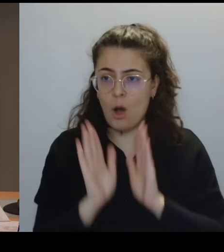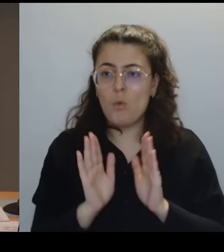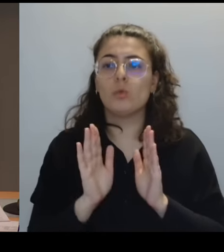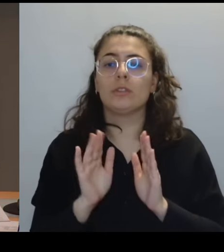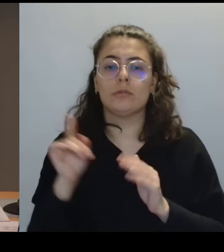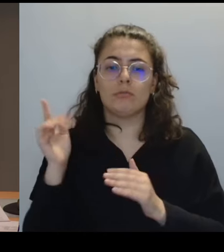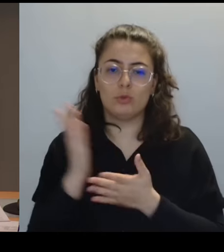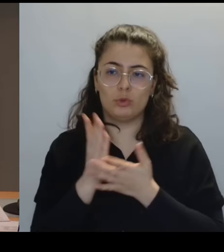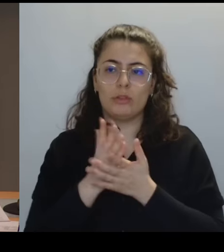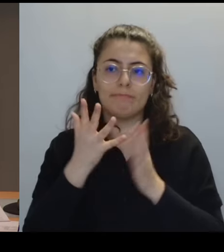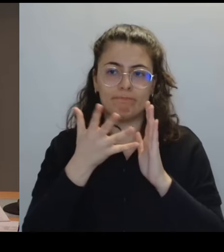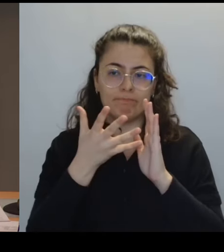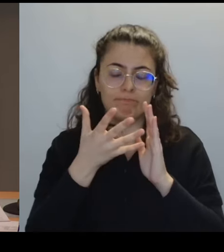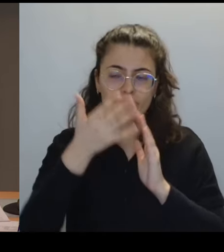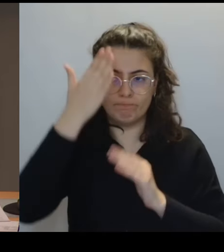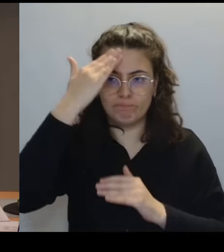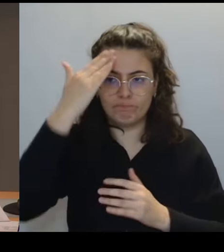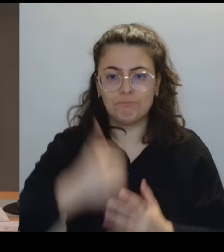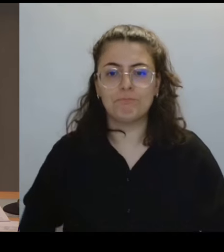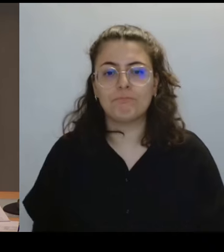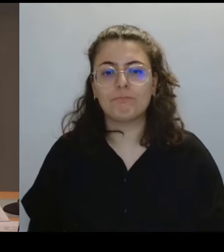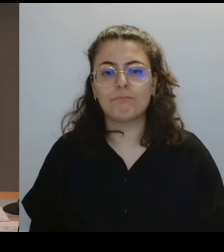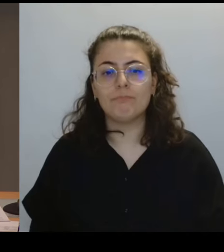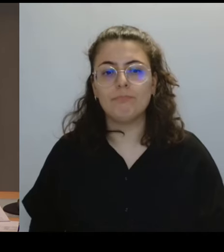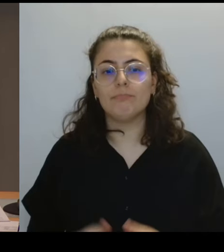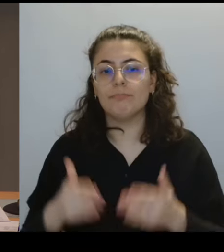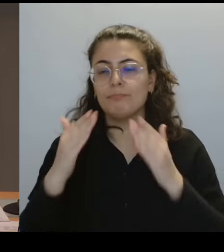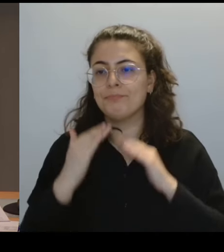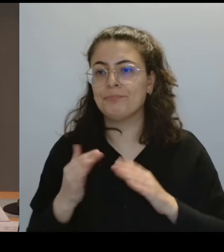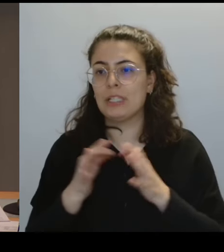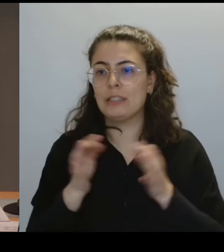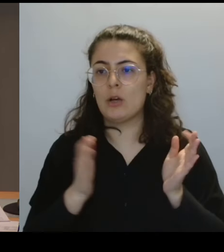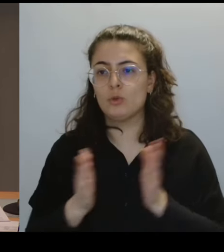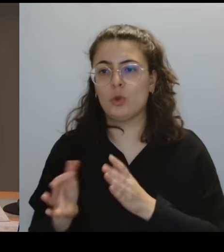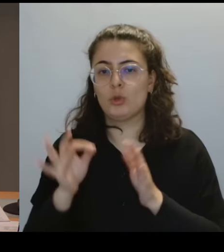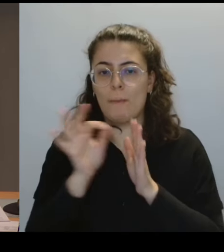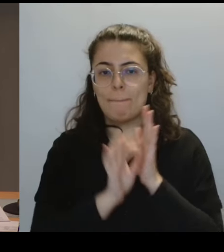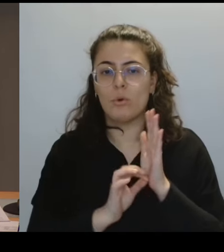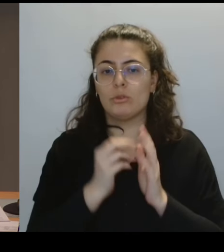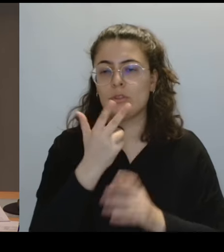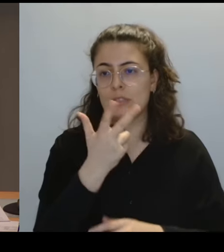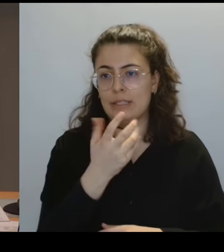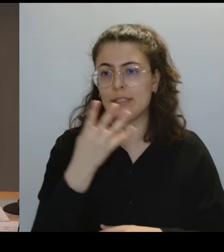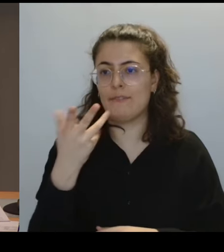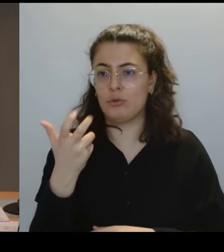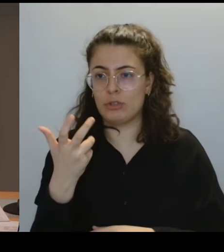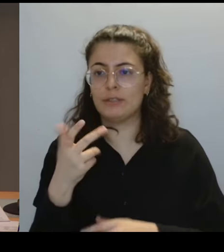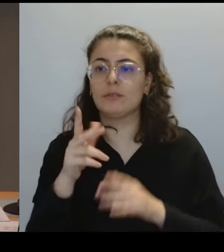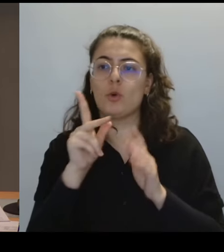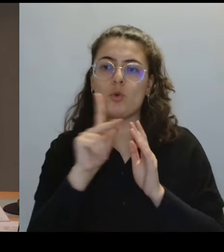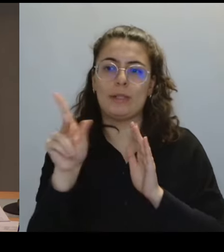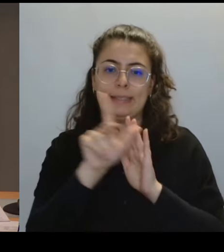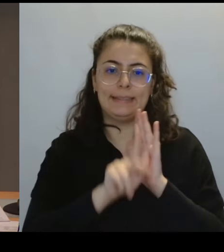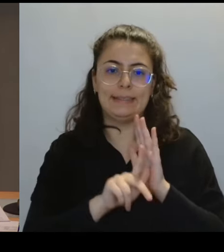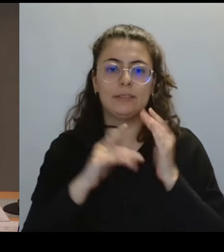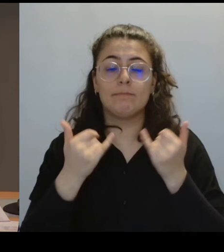Die Tagesordnungspunkte 30 bis 34 stehen auf der Konsensliste. Ich rufe auf Tagesordnungspunkt 35, Antrag der Fraktion Bündnis 90/Die